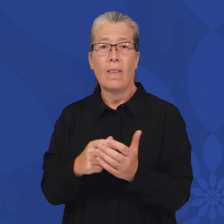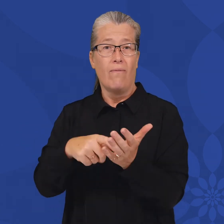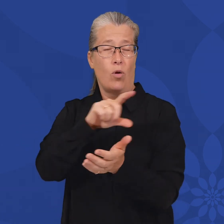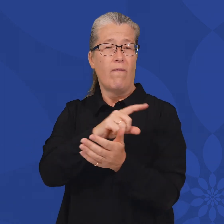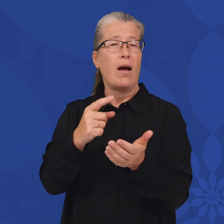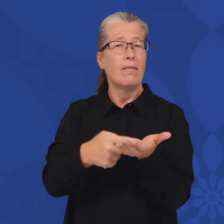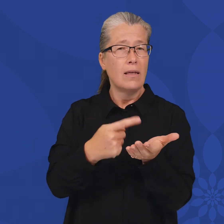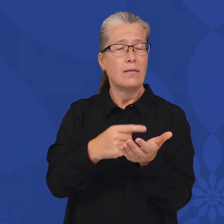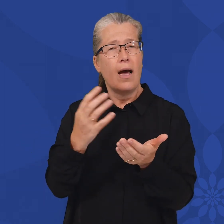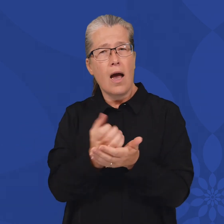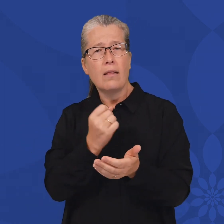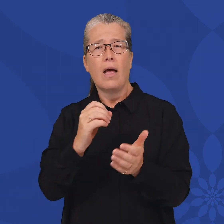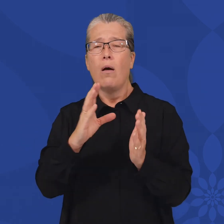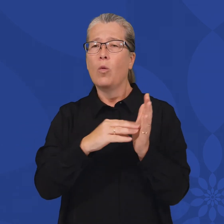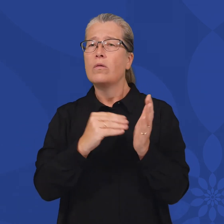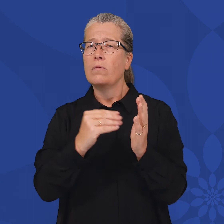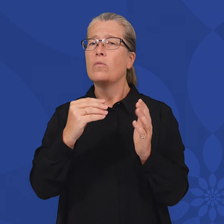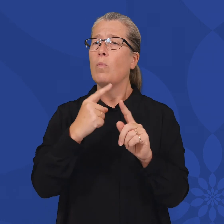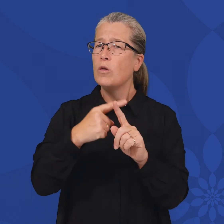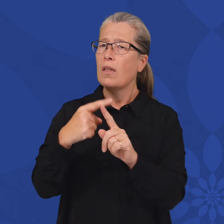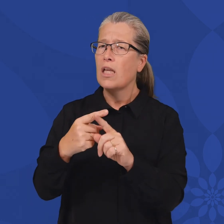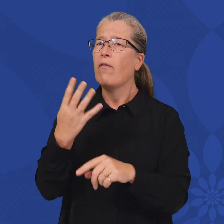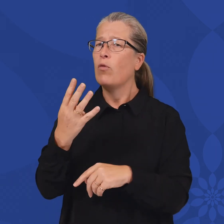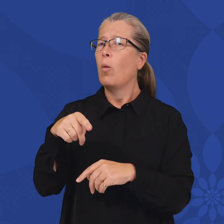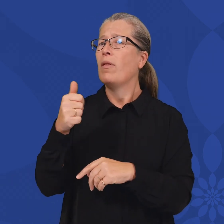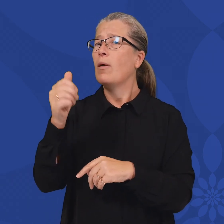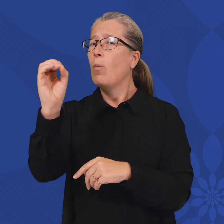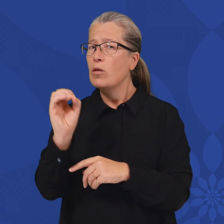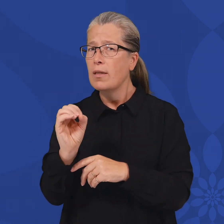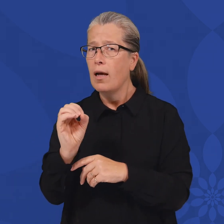Av de tester som togs förra veckan var 4,9 procent positiva.